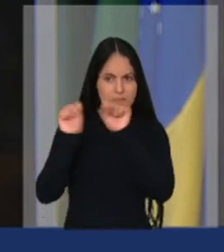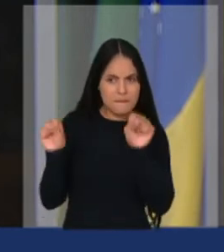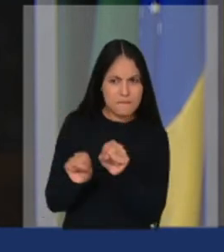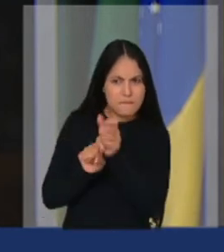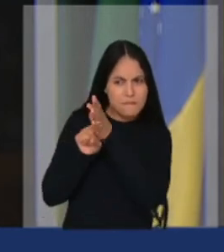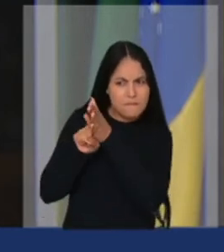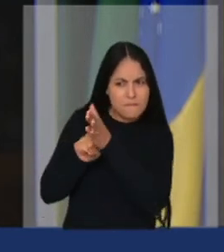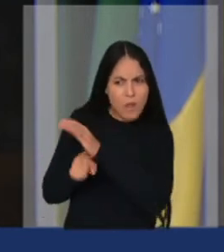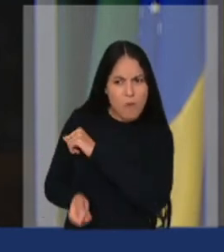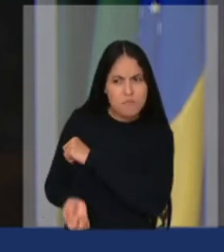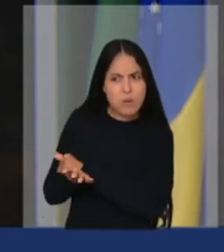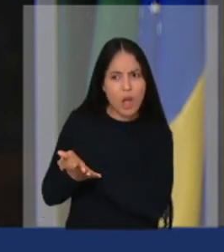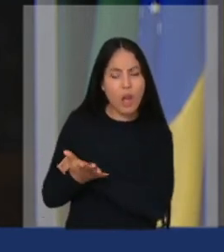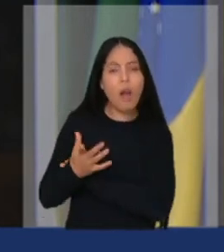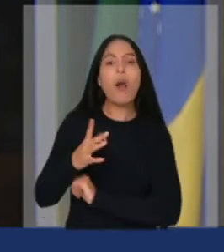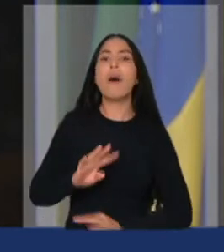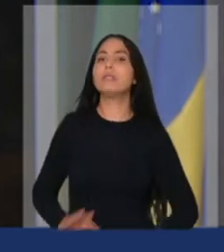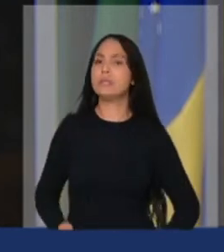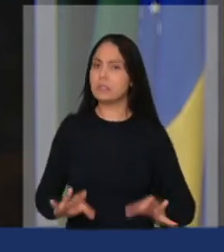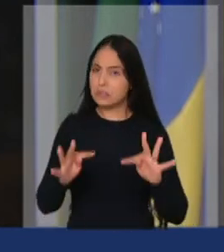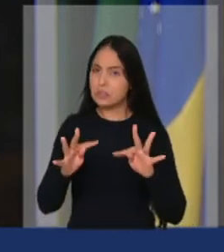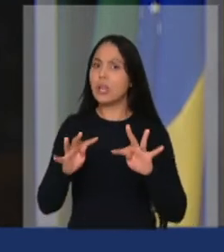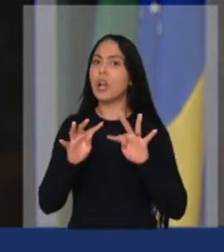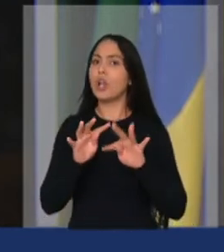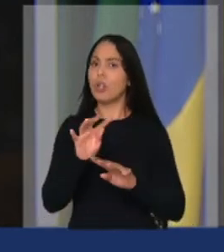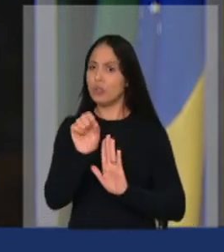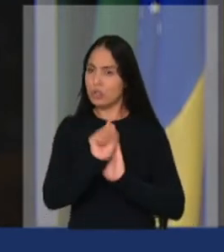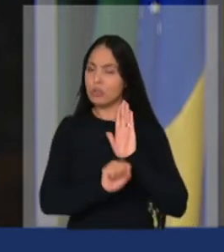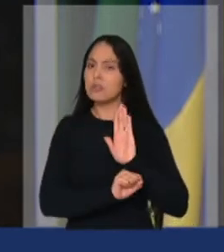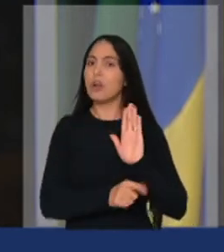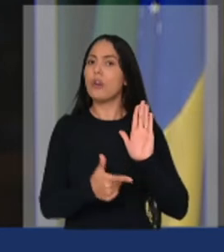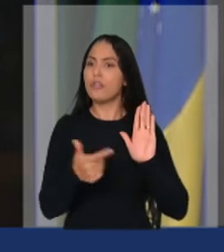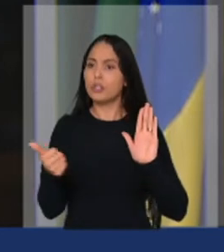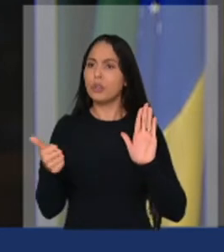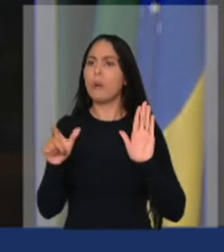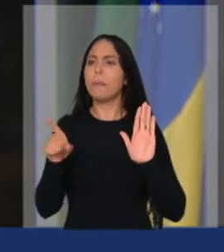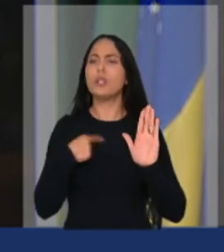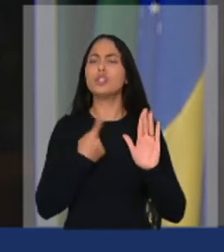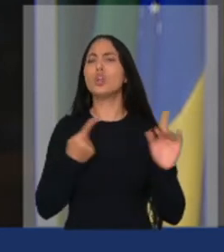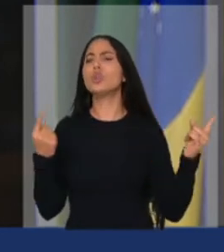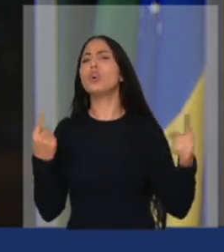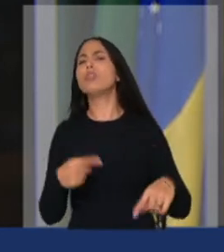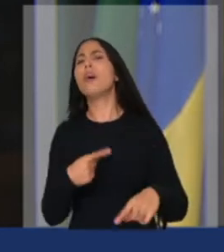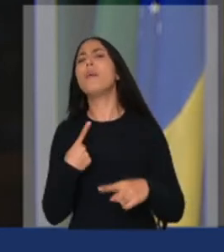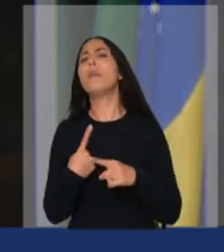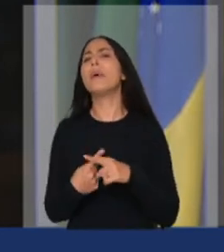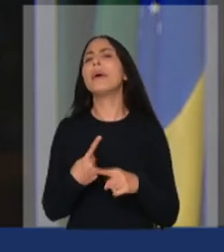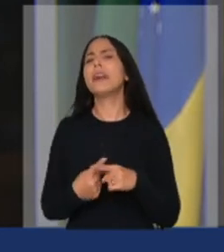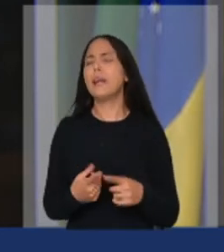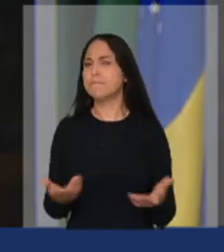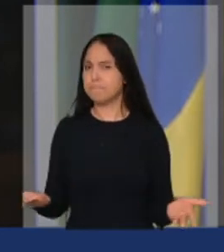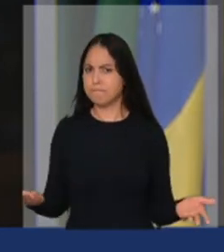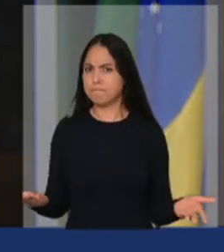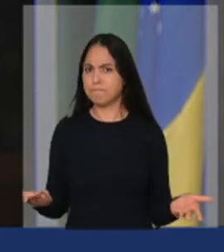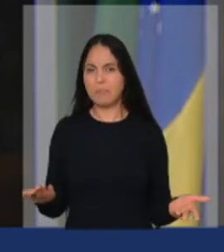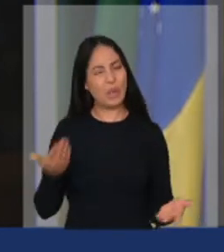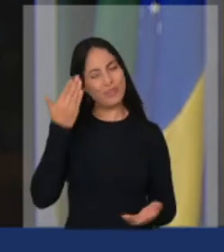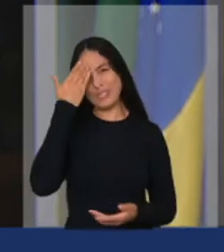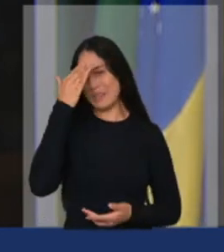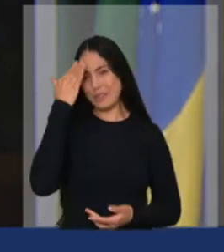NADA NUM MOMENTO EM QUE SE PEDE QUASE 6 BILHÕES PARA O FUNDO ELEITORAL. O BOM SENSO